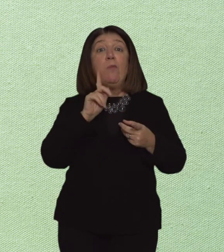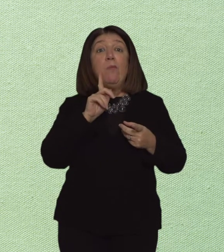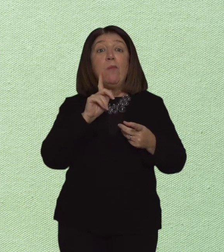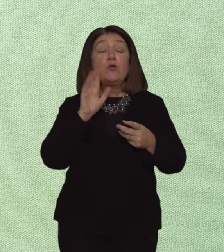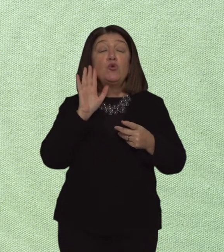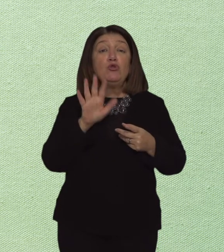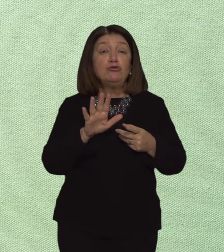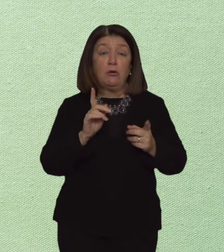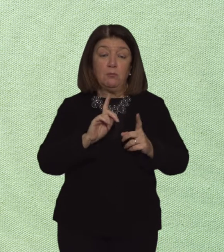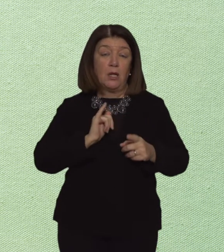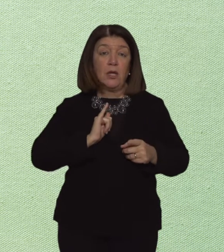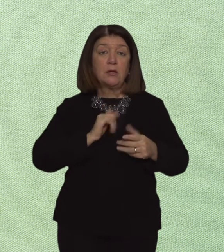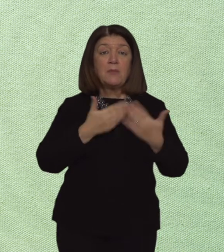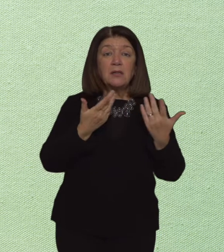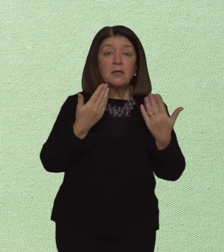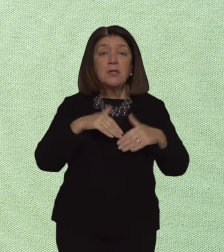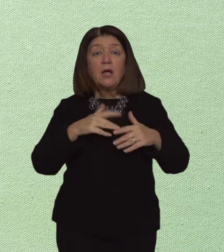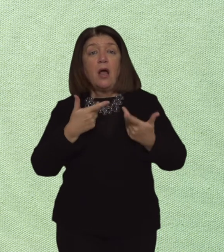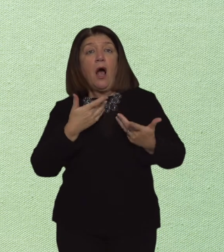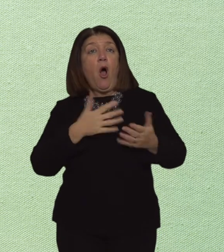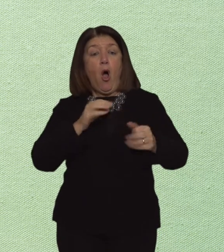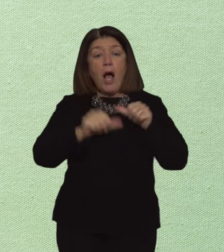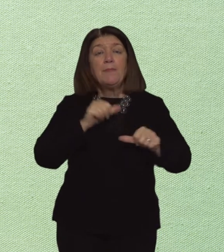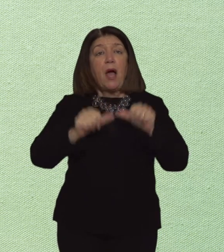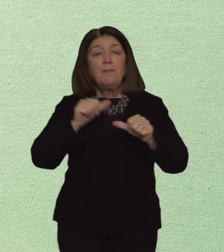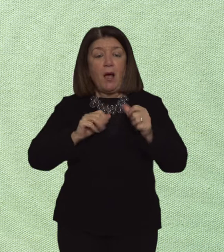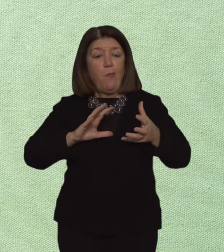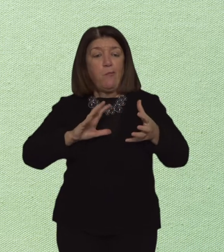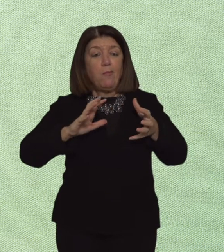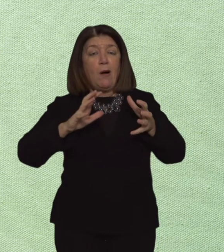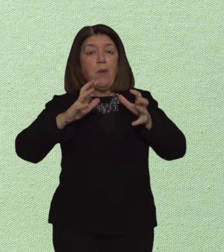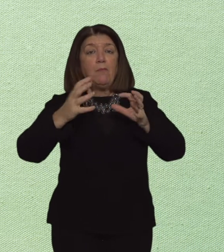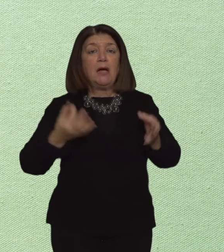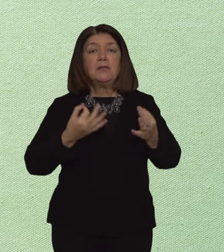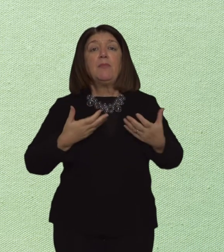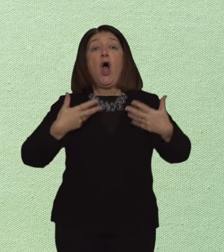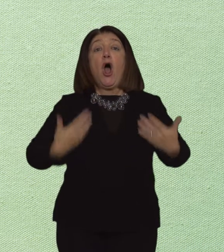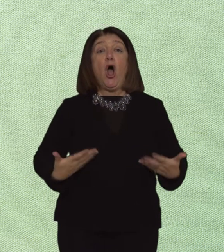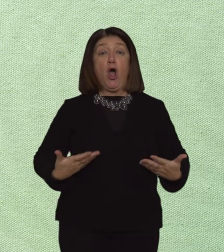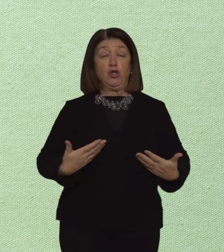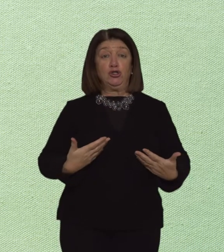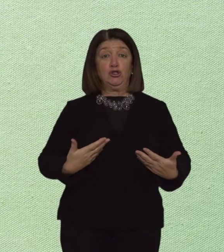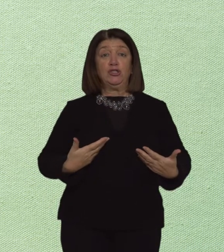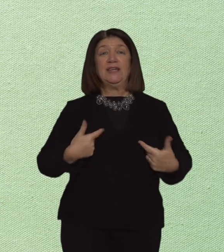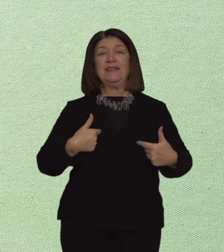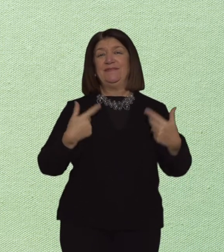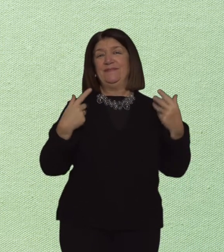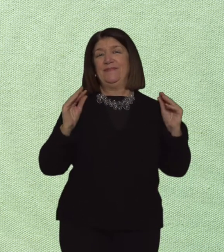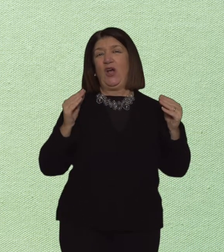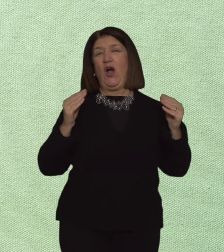le medesime e statiche nel tempo. Oggi io sono più giovane tra qualche anno sono meno